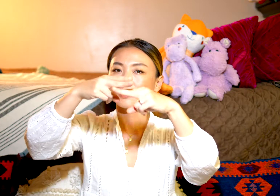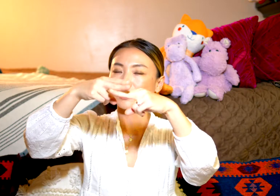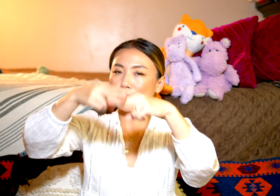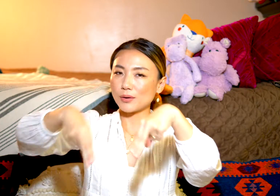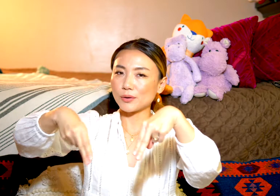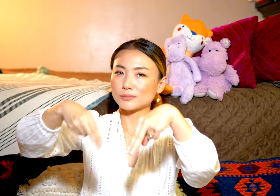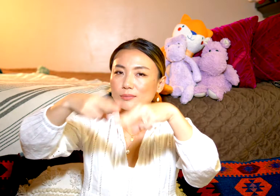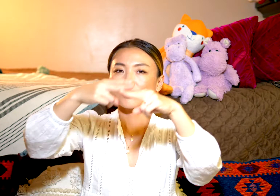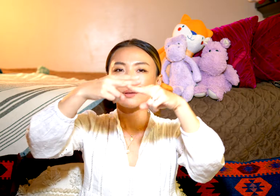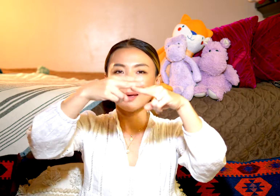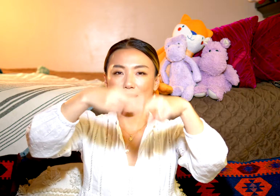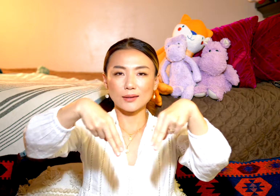たまご Egg